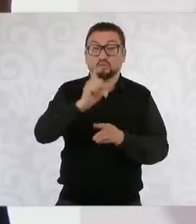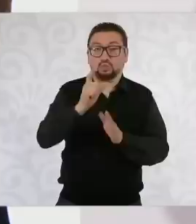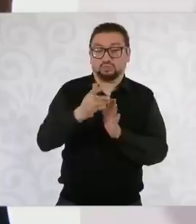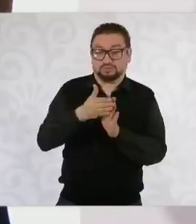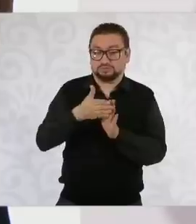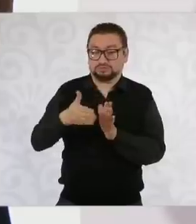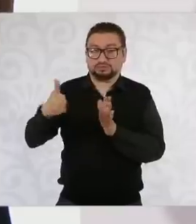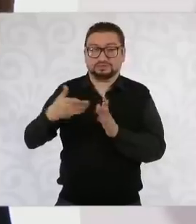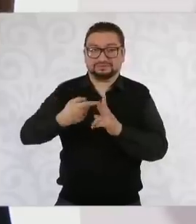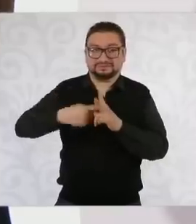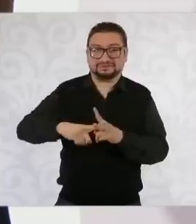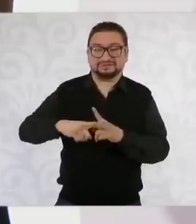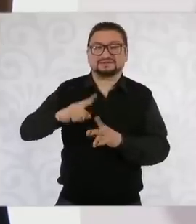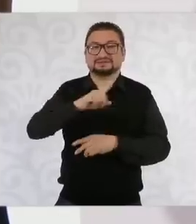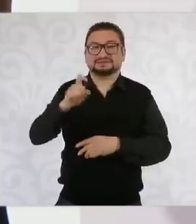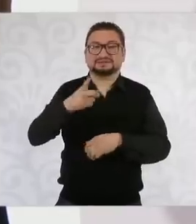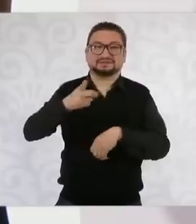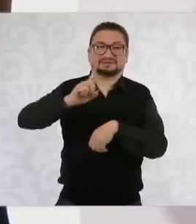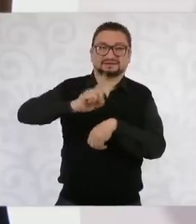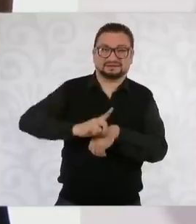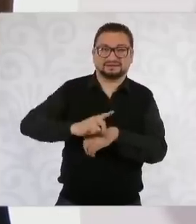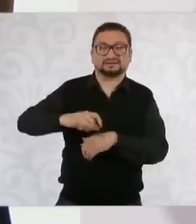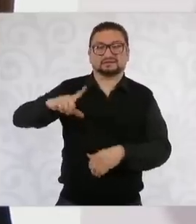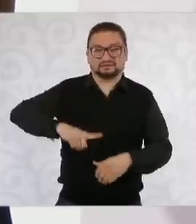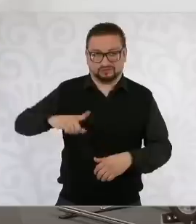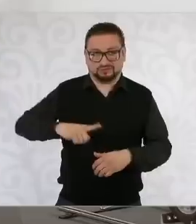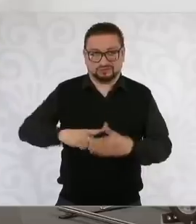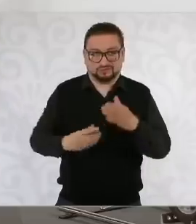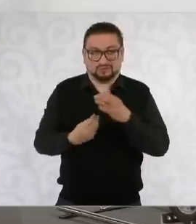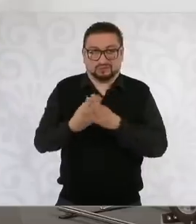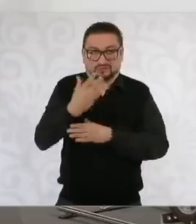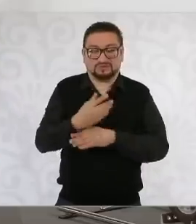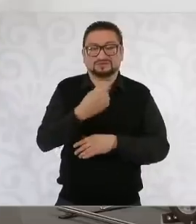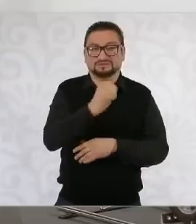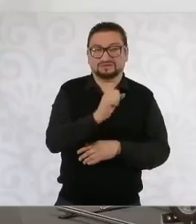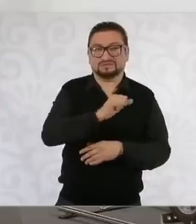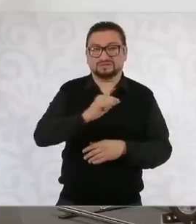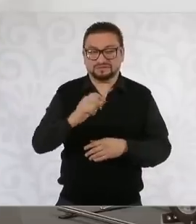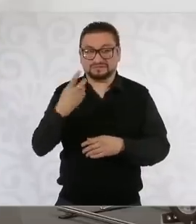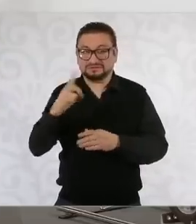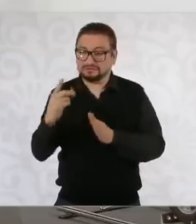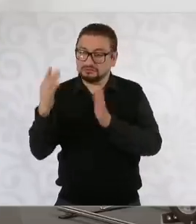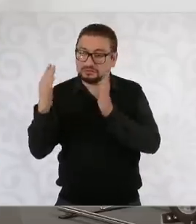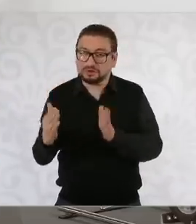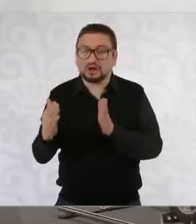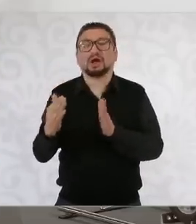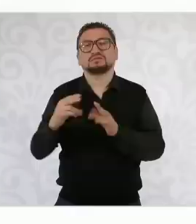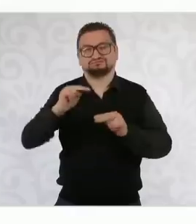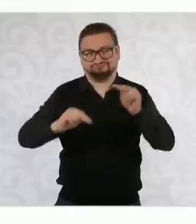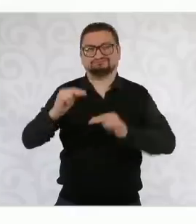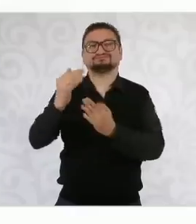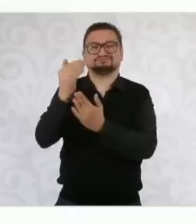de gobierno entre septiembre y diciembre se puede apreciar también una reducción en todos